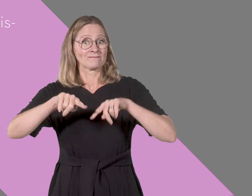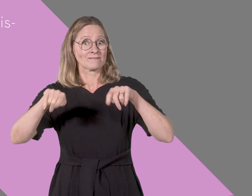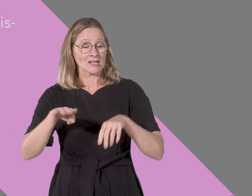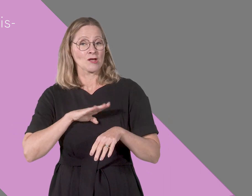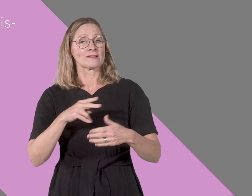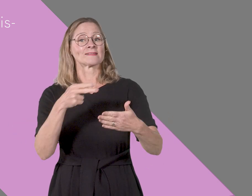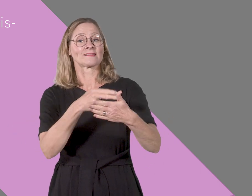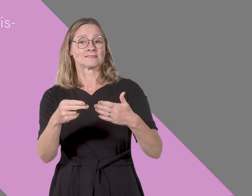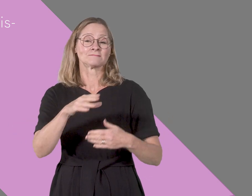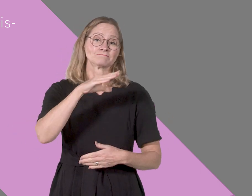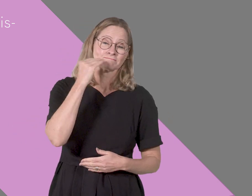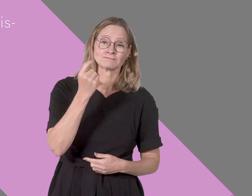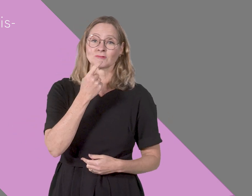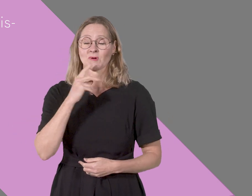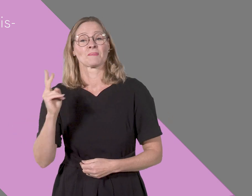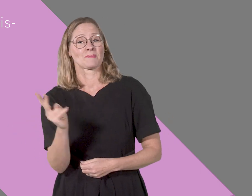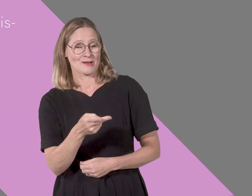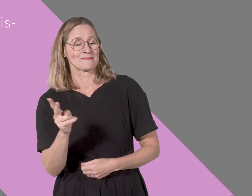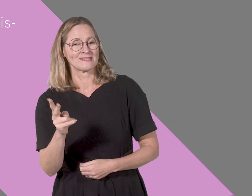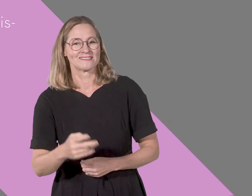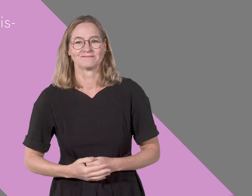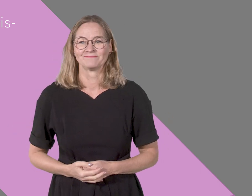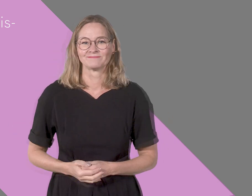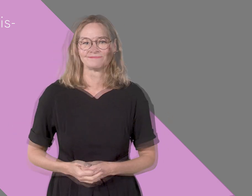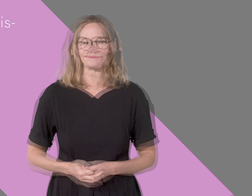Video on tekstitetty sekä ruotsiksi että suomeksi.